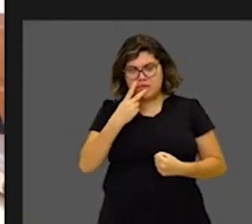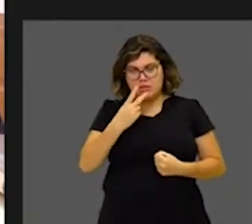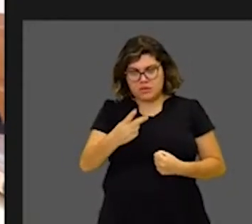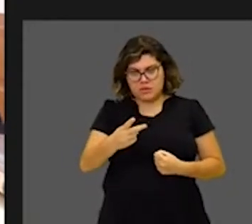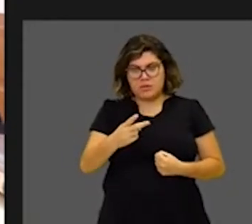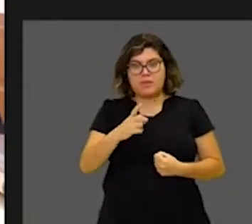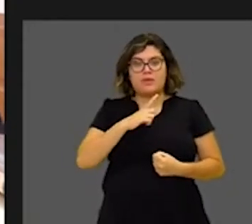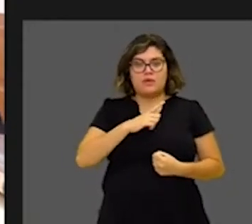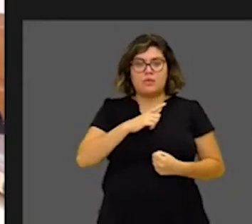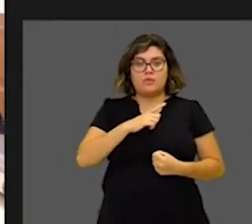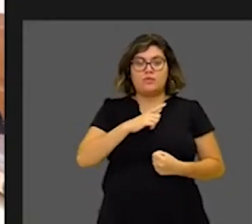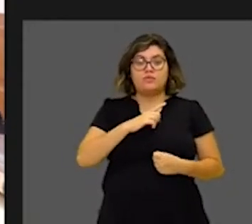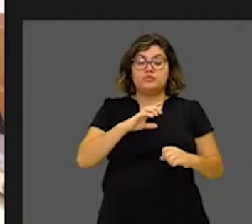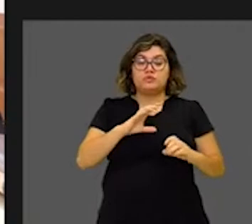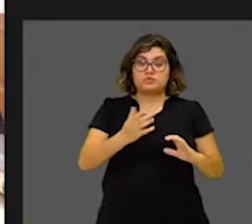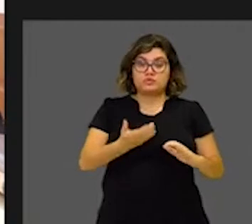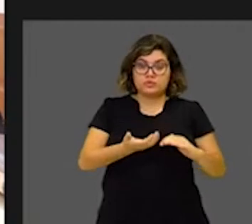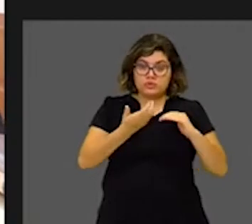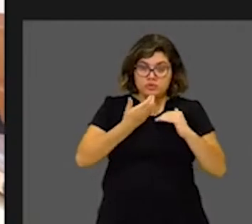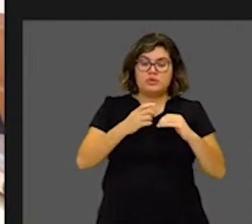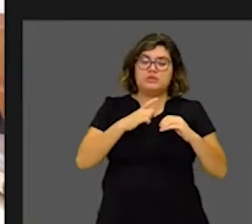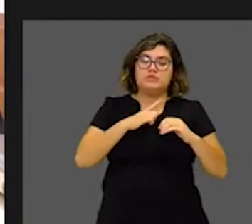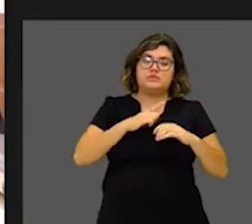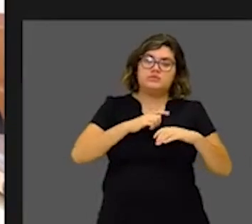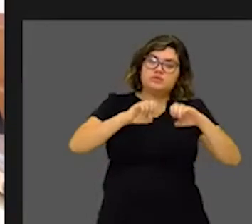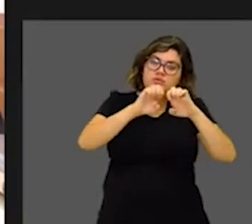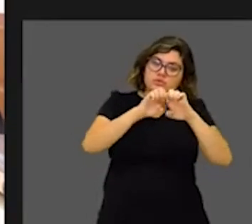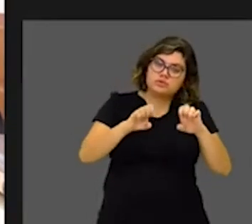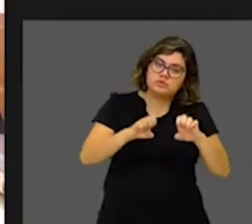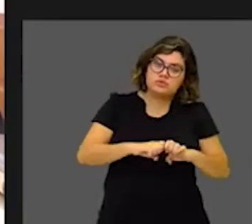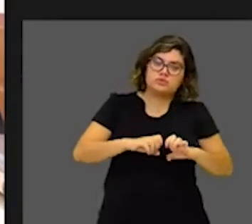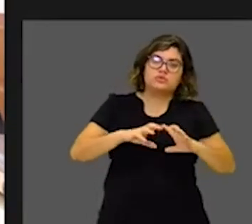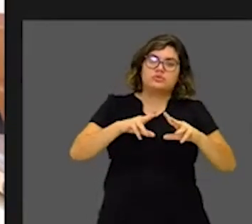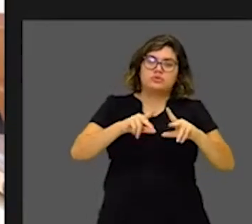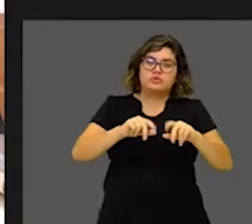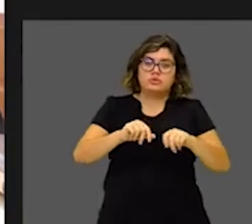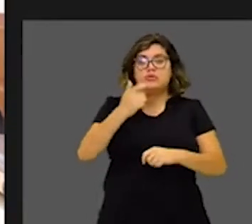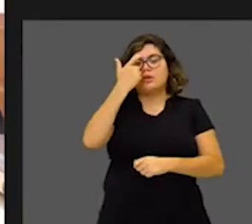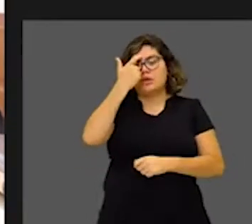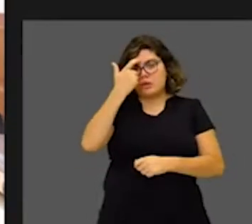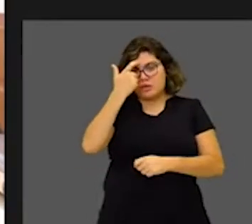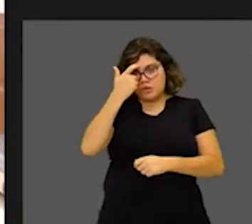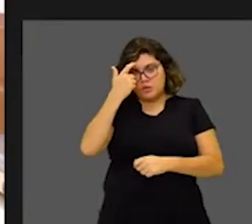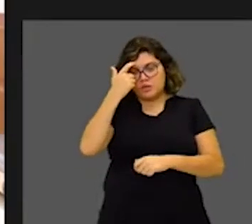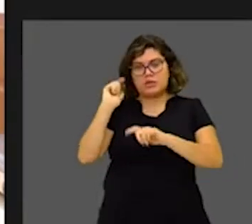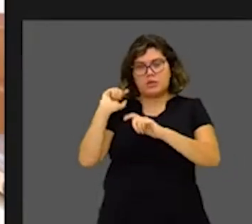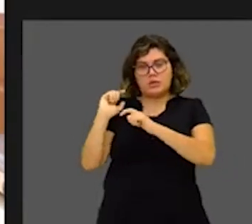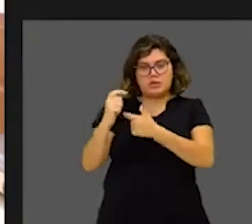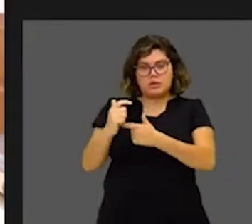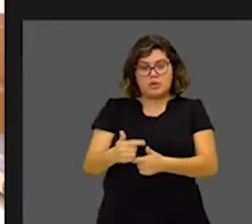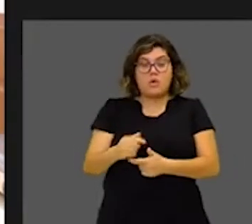o resultado estruturalmente um todo uma lógica de candidatura tradicional ou mesmo a justiça